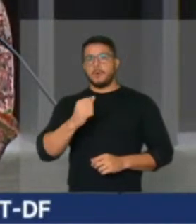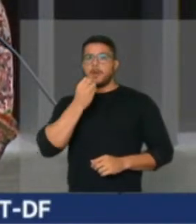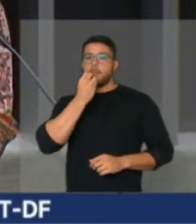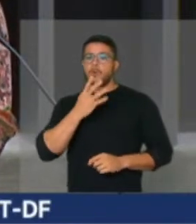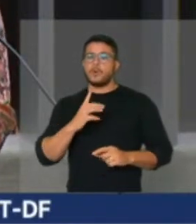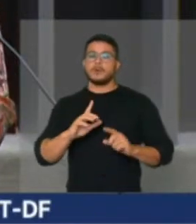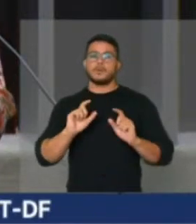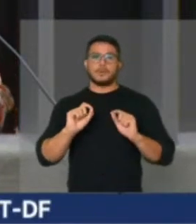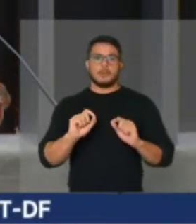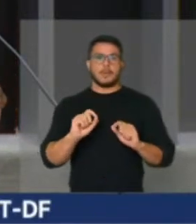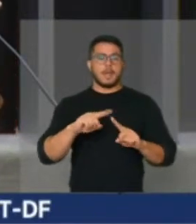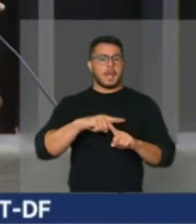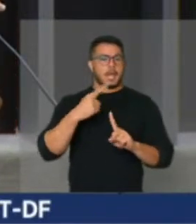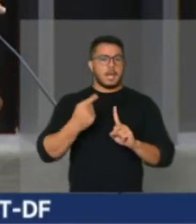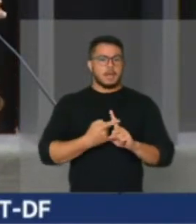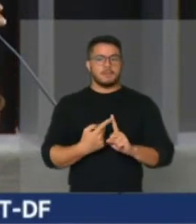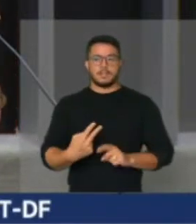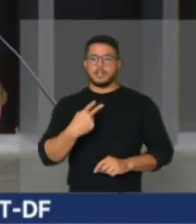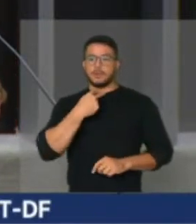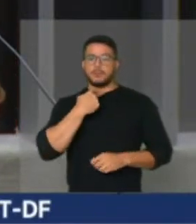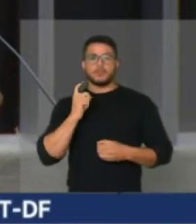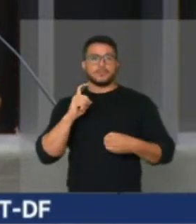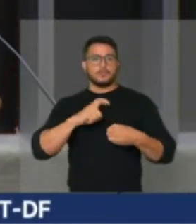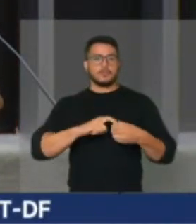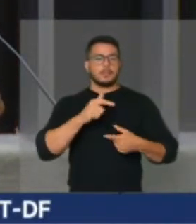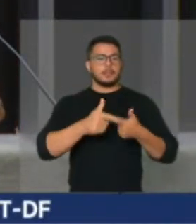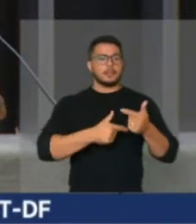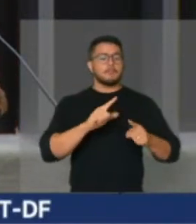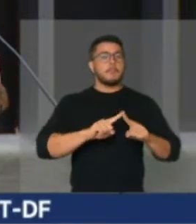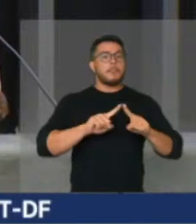QUE ELAS NÃO QUEREM SER VACINADAS PARA QUE ELAS POSSAM VOLTAR PARA O TRABALHO. ELAS